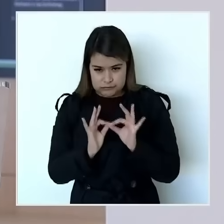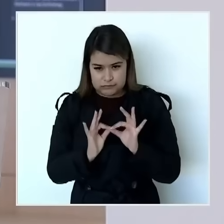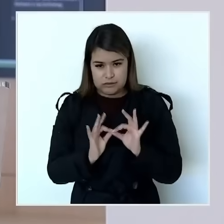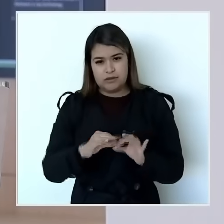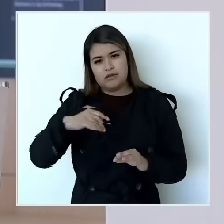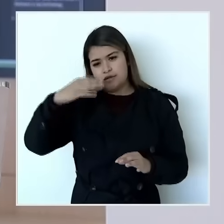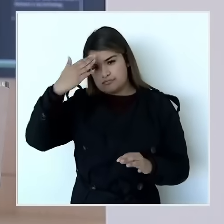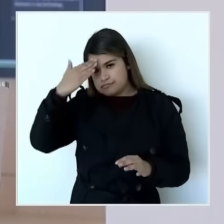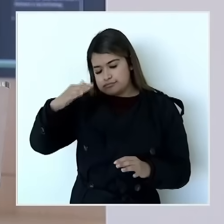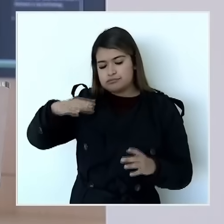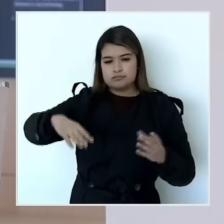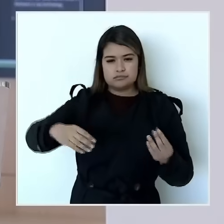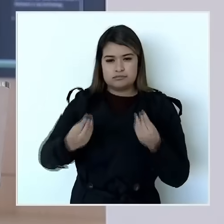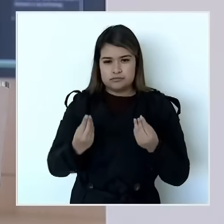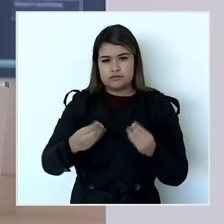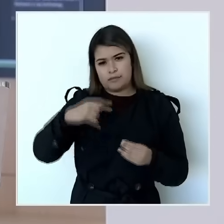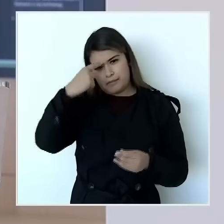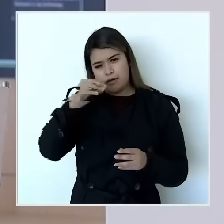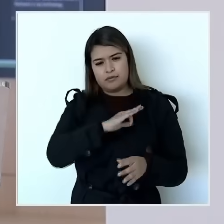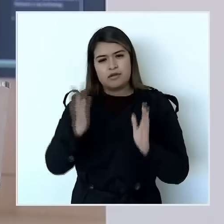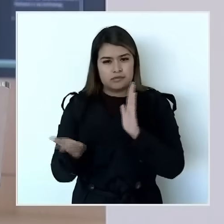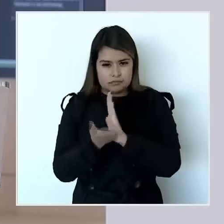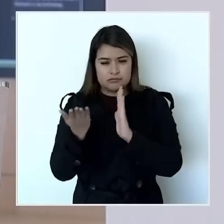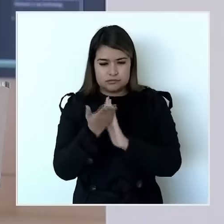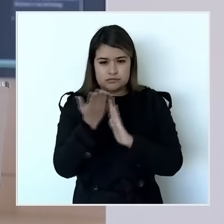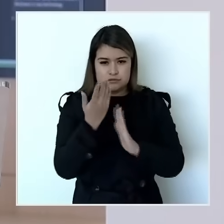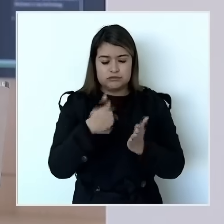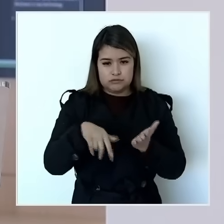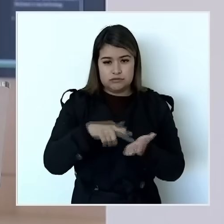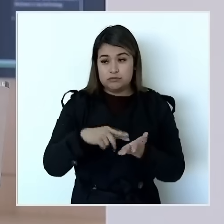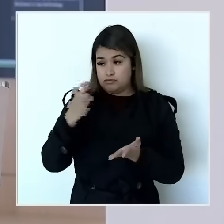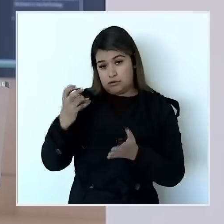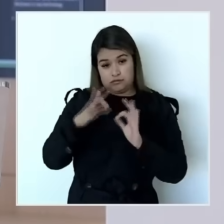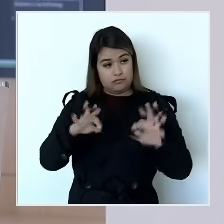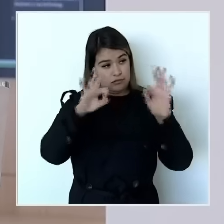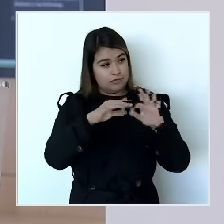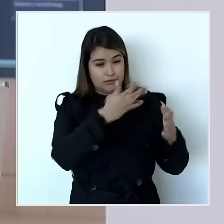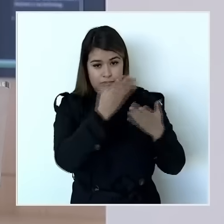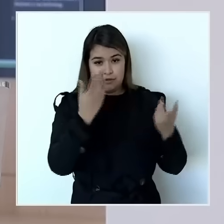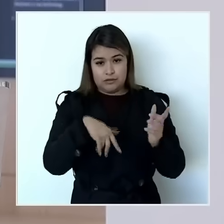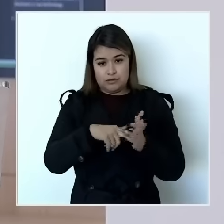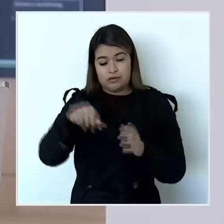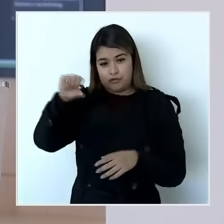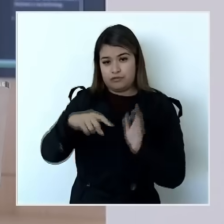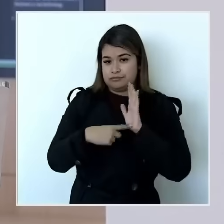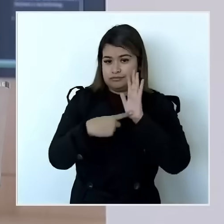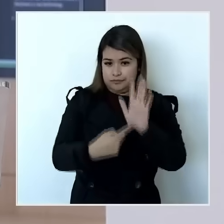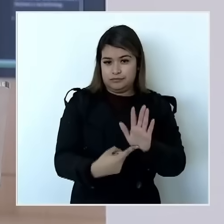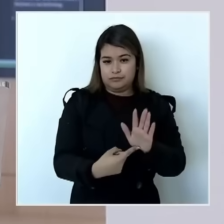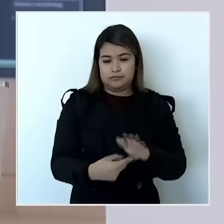la construcción de obras estratégicas como estas importantes instalaciones que hoy son inauguradas.